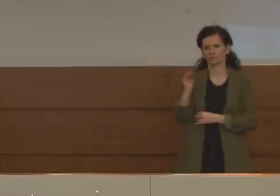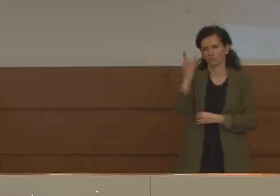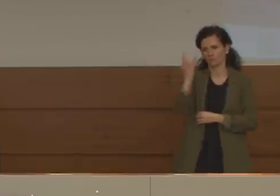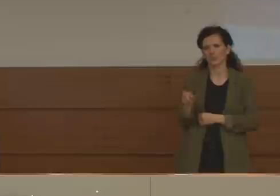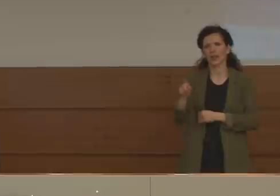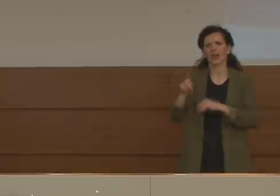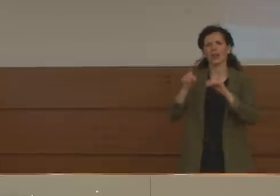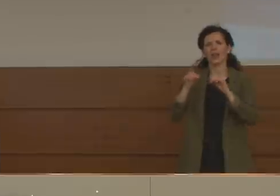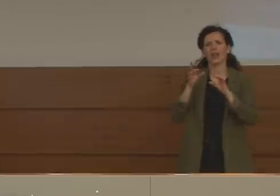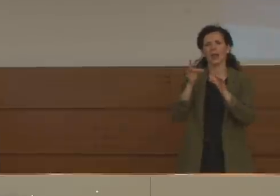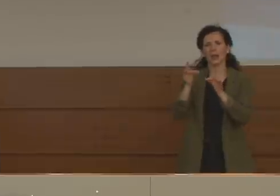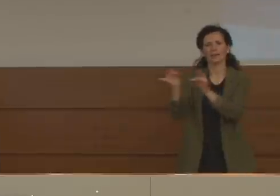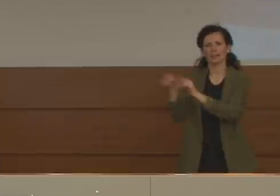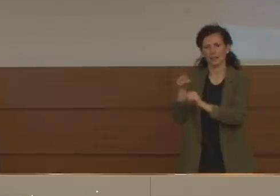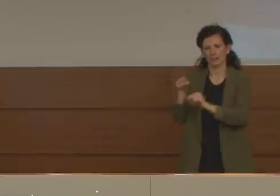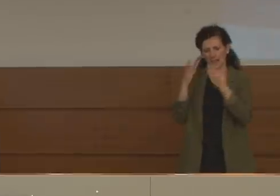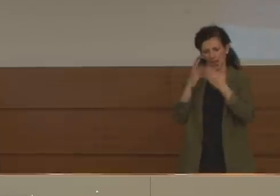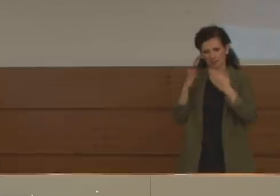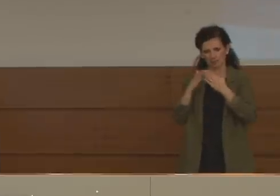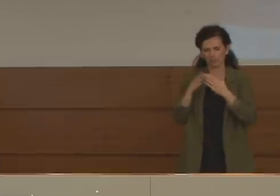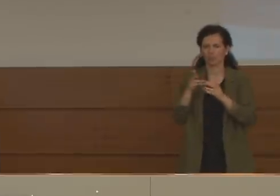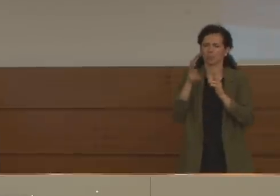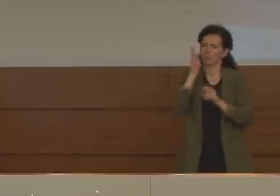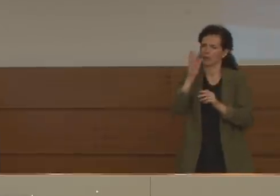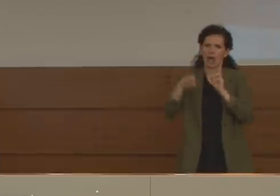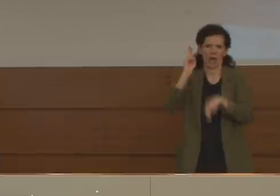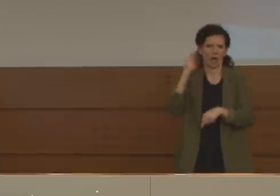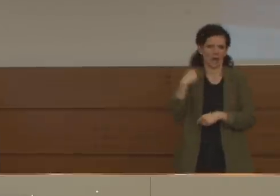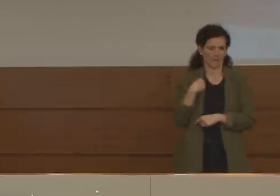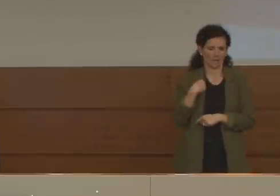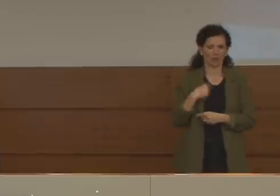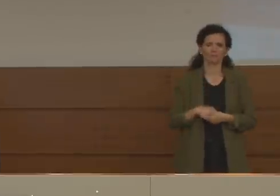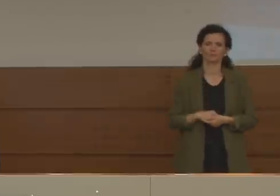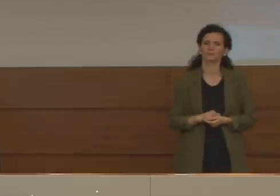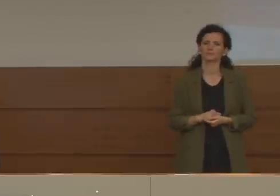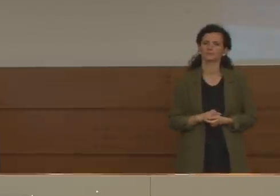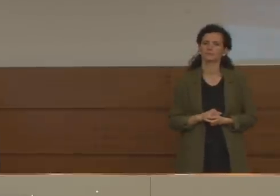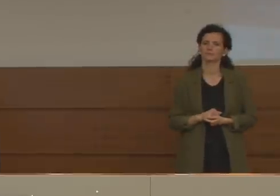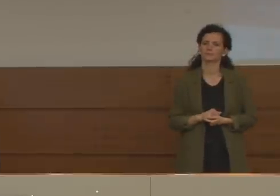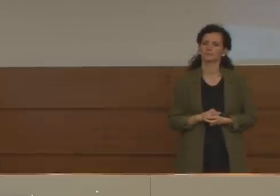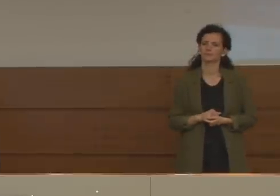più bravi di me. Per quanto riguarda la seconda, si è dimenticato un'altra